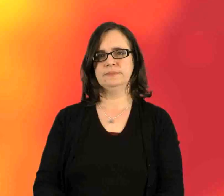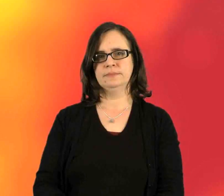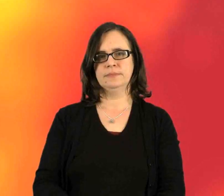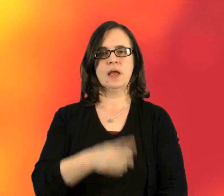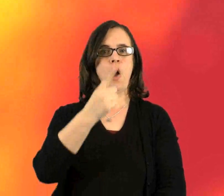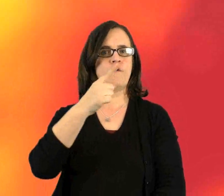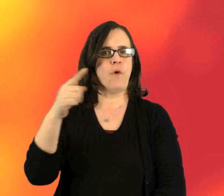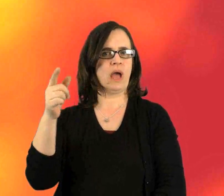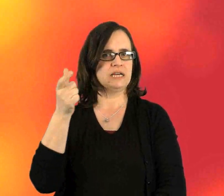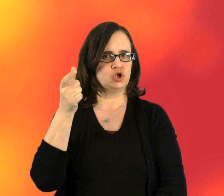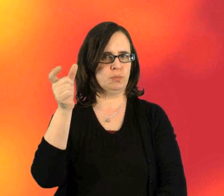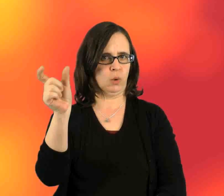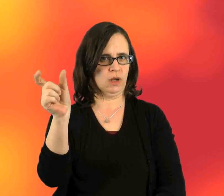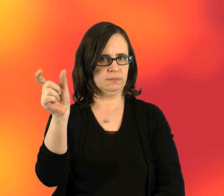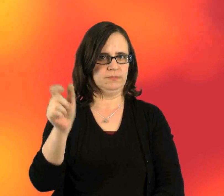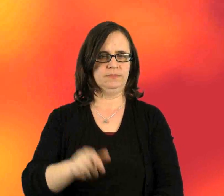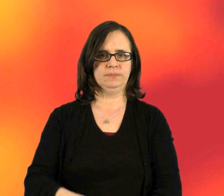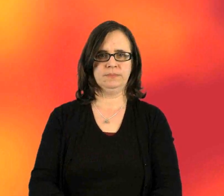Wochen-Spruch